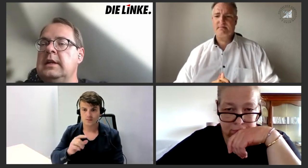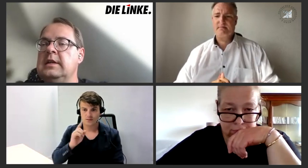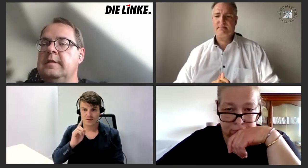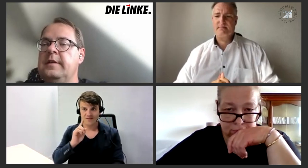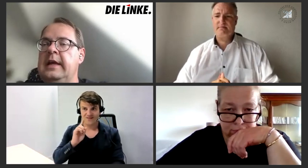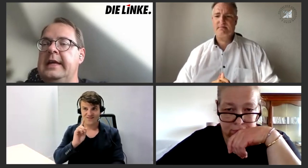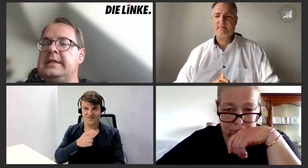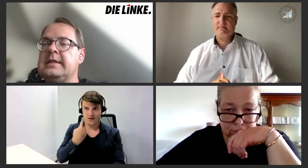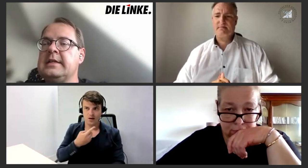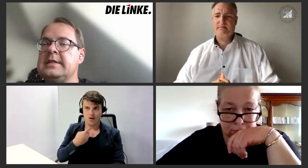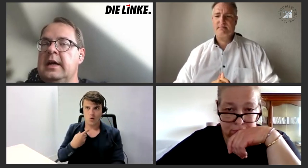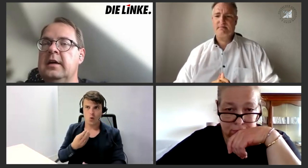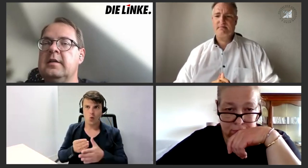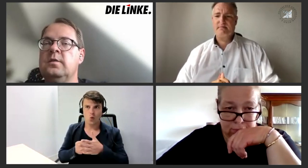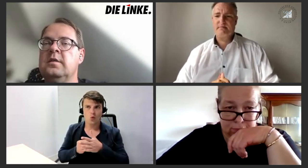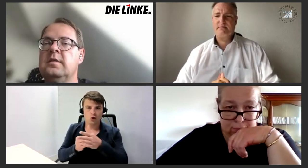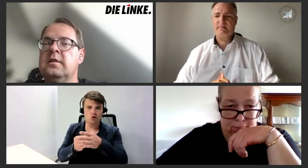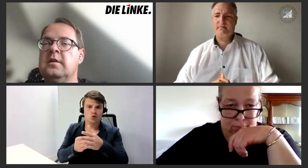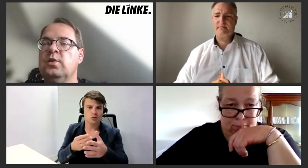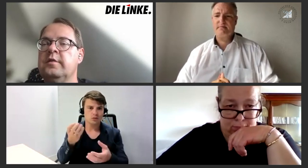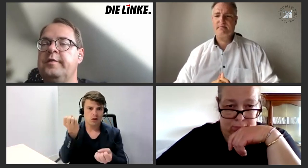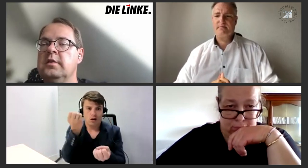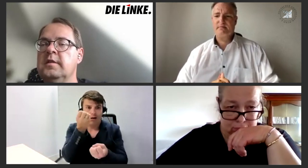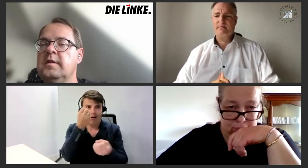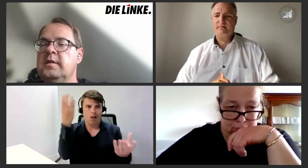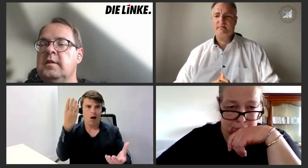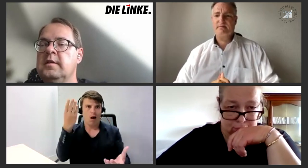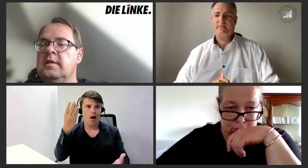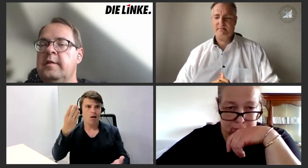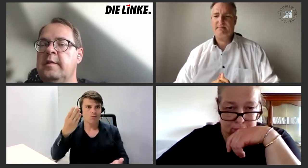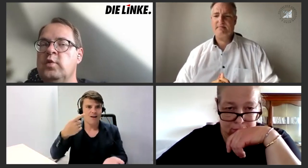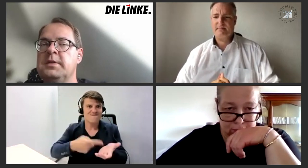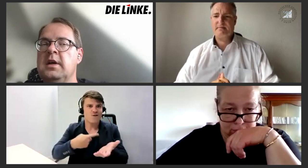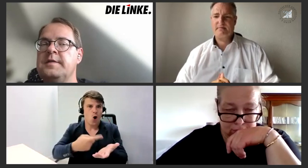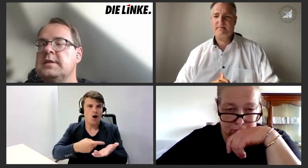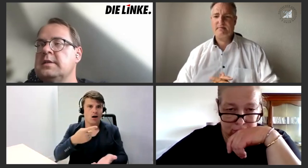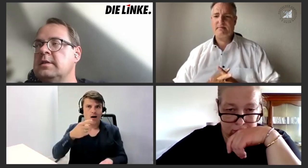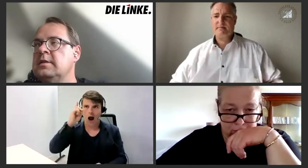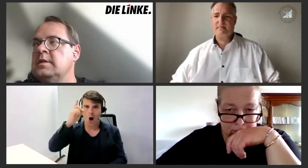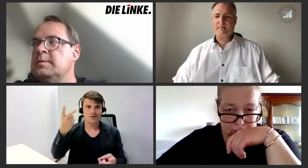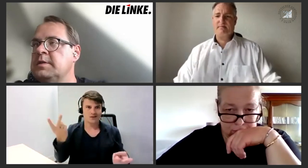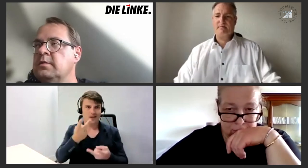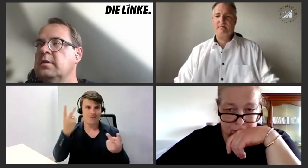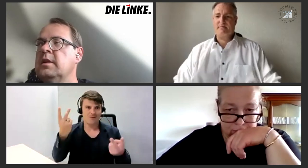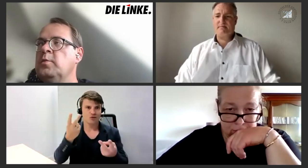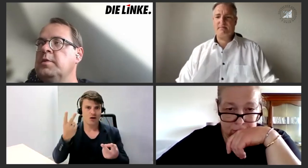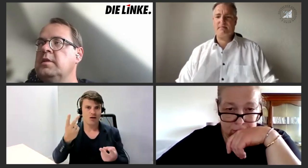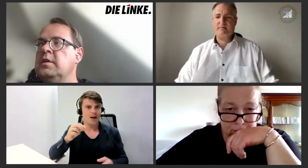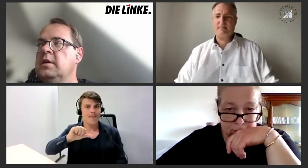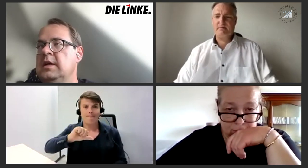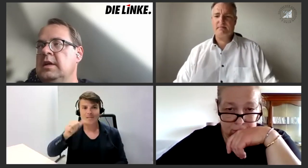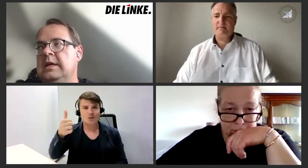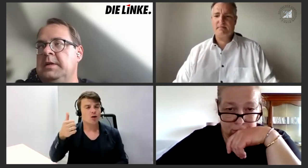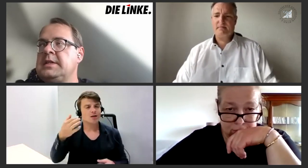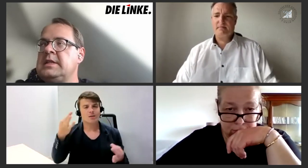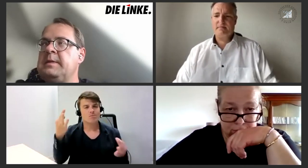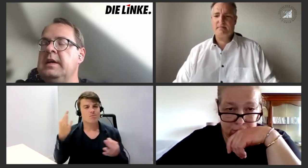das unterstützen, das ist relativ leicht gesagt und auch gefordert. Dafür bedarf es insbesondere, glaube ich,